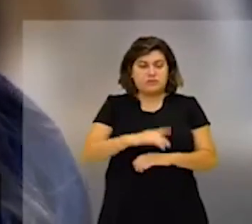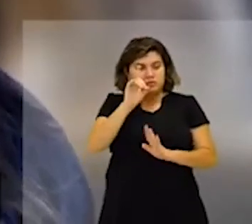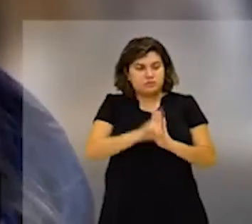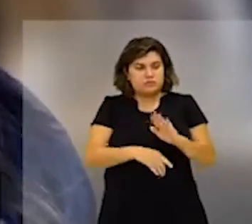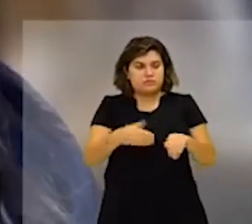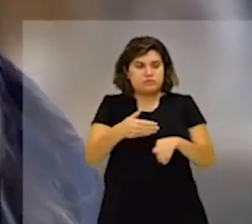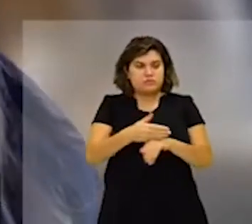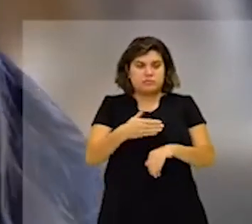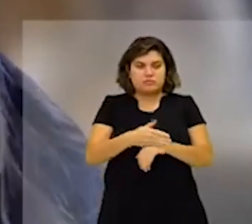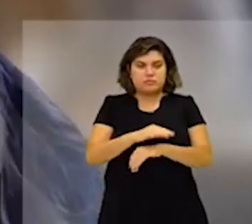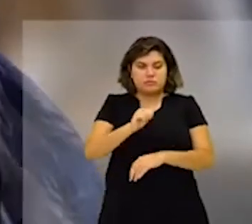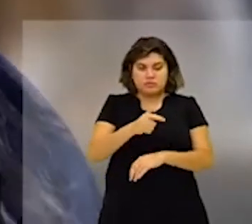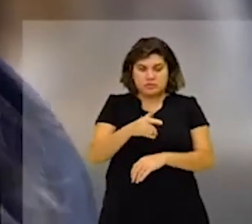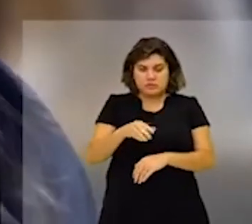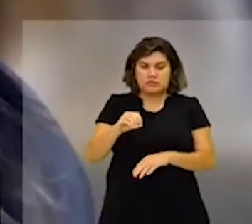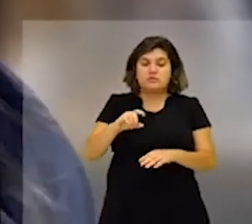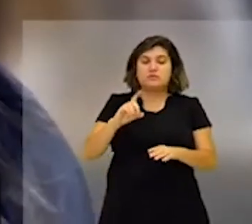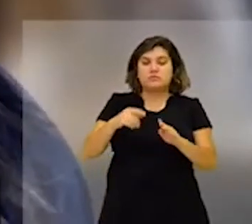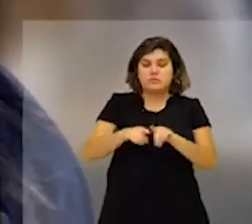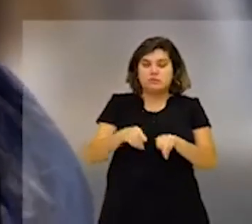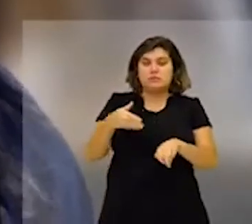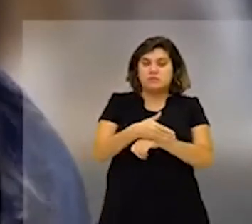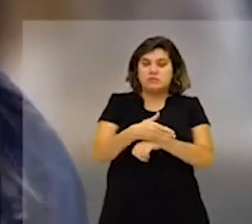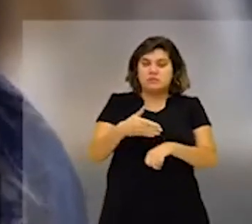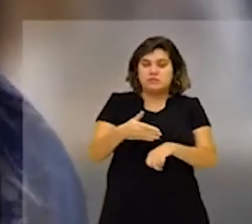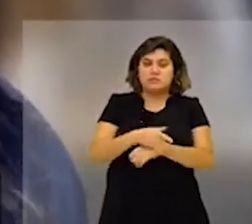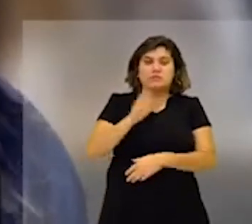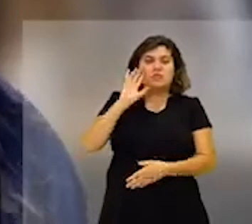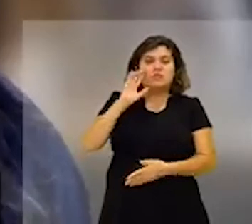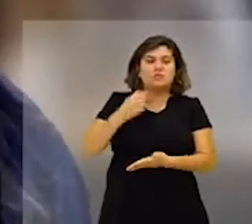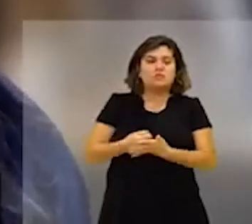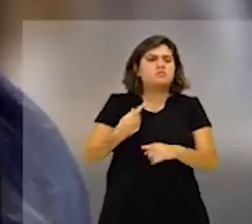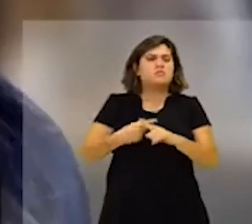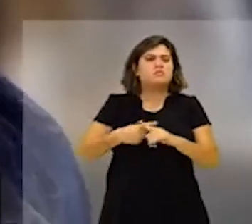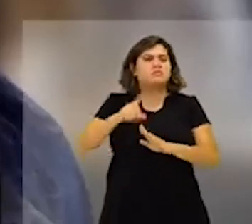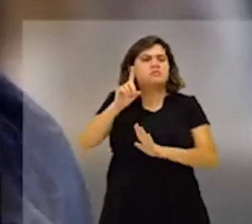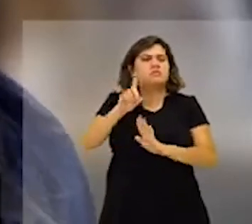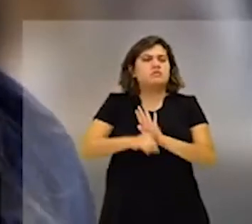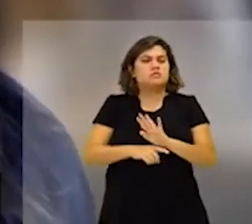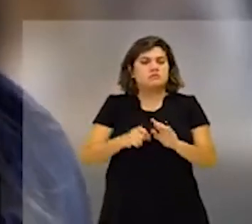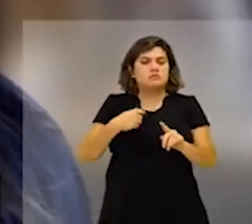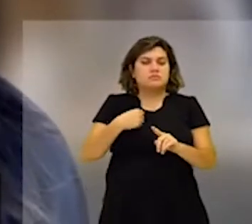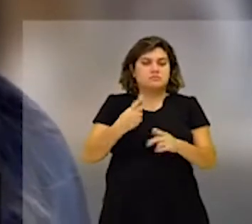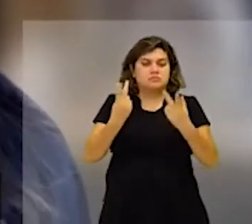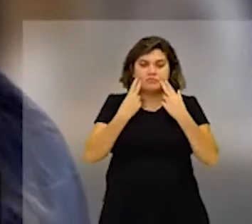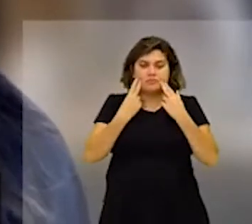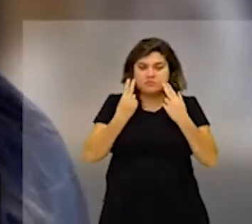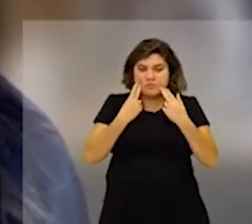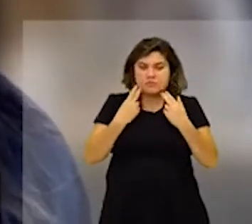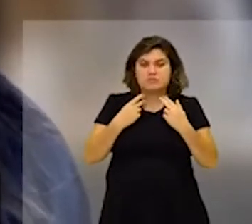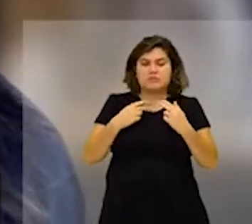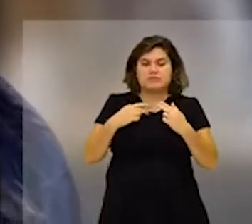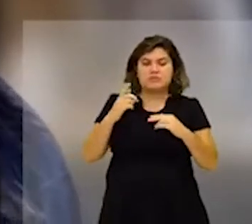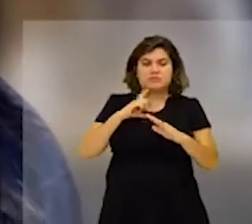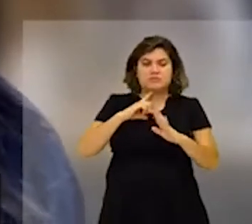e participar das decisões e porque direito Cultura como um direito o laço da cultura com a democracia